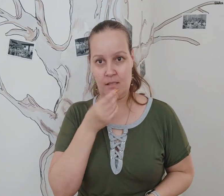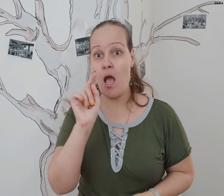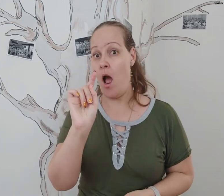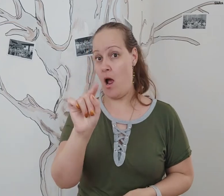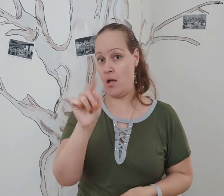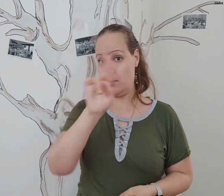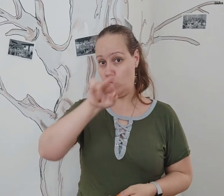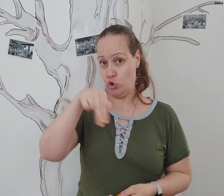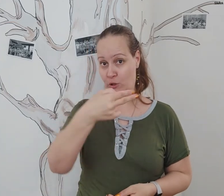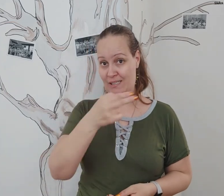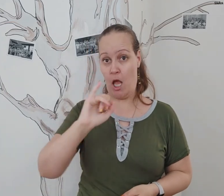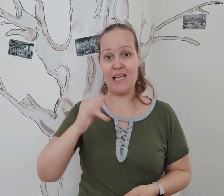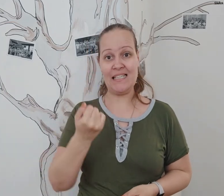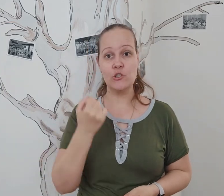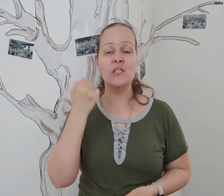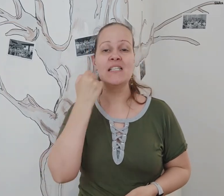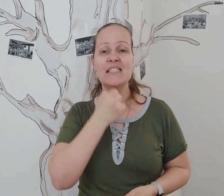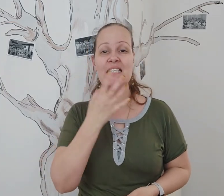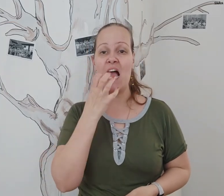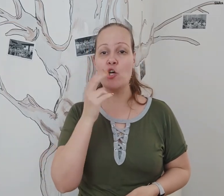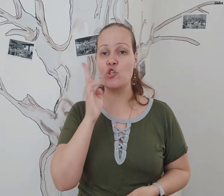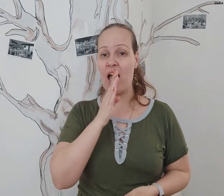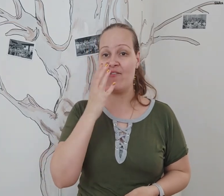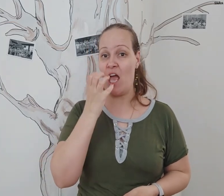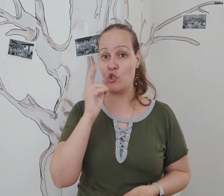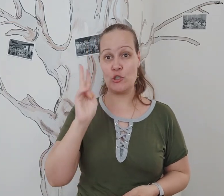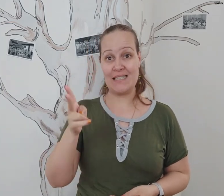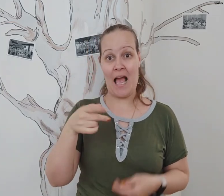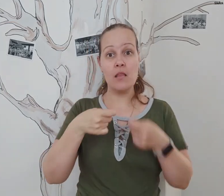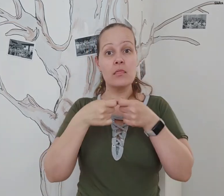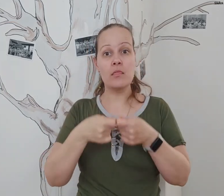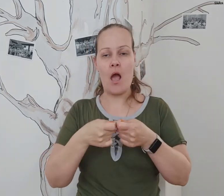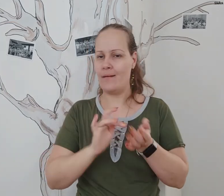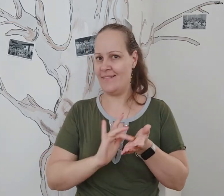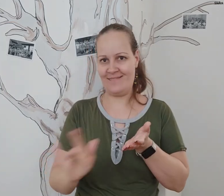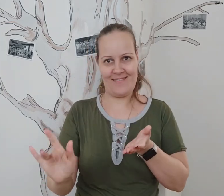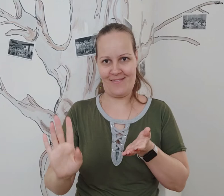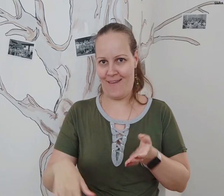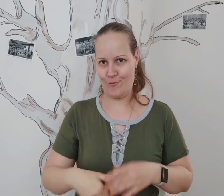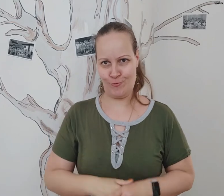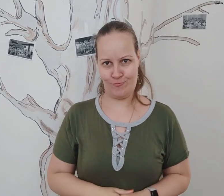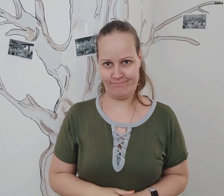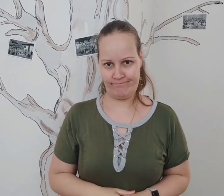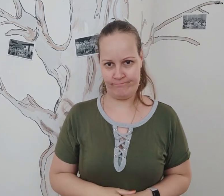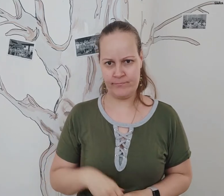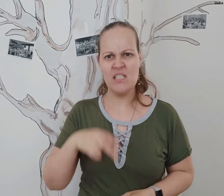SINA-HBME és DSFSK tagok ingyenes jár.